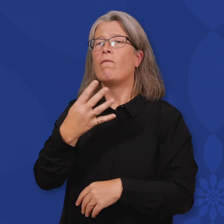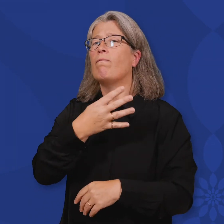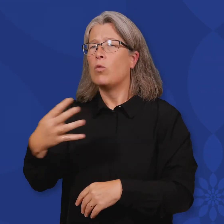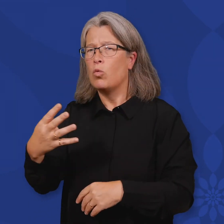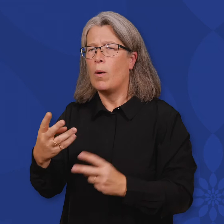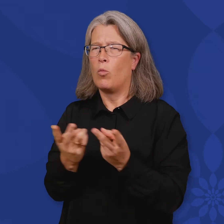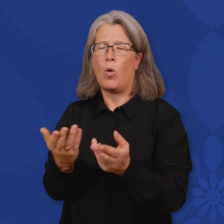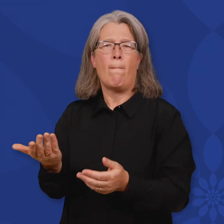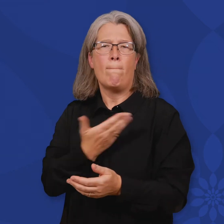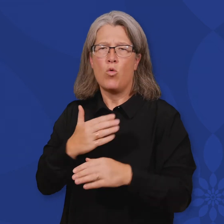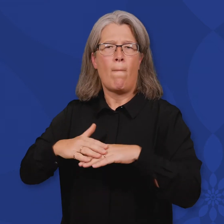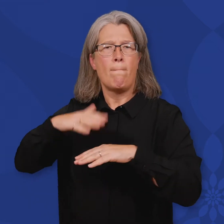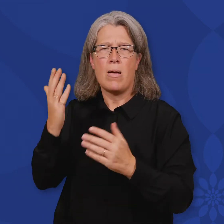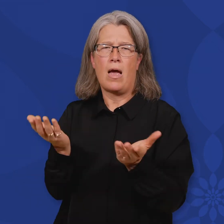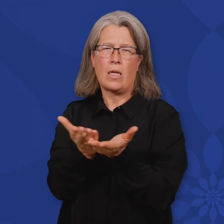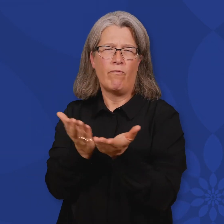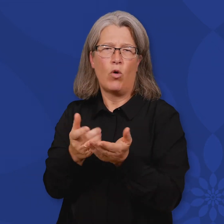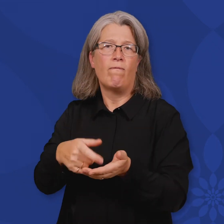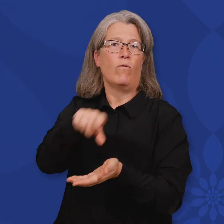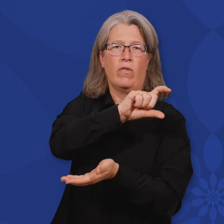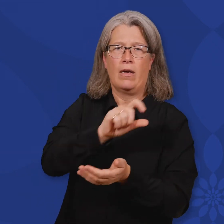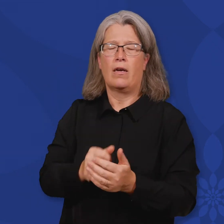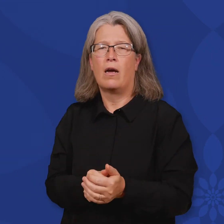vilket är betydligt mer än under den förra veckan.